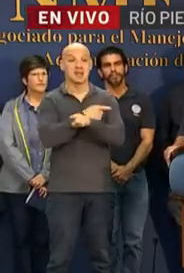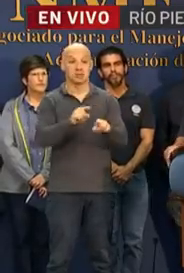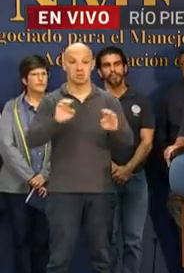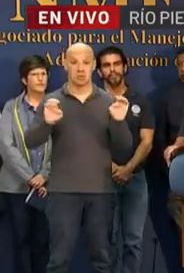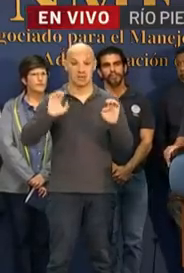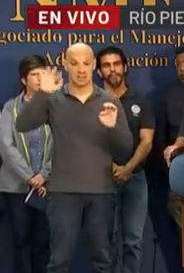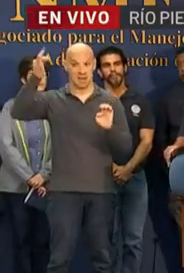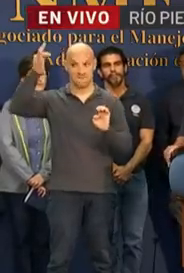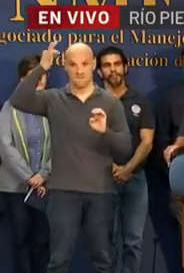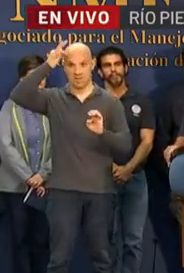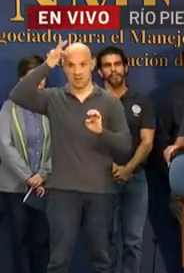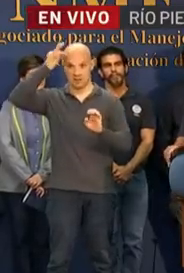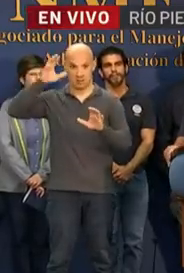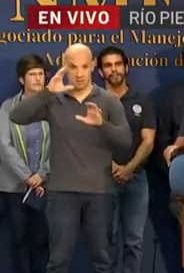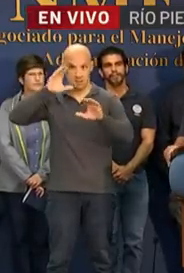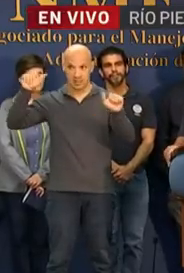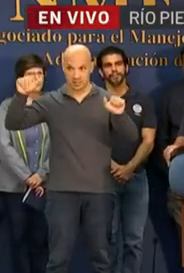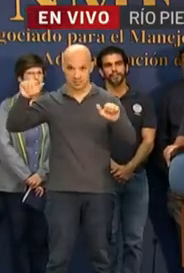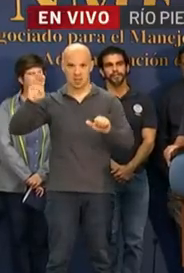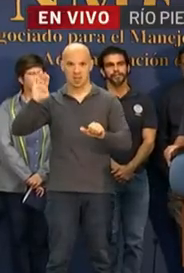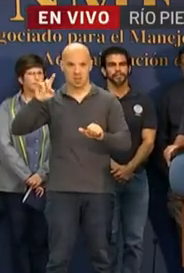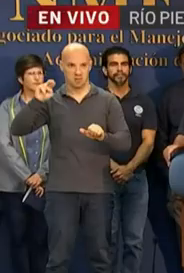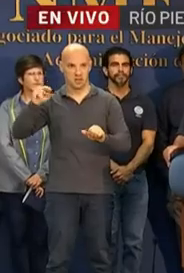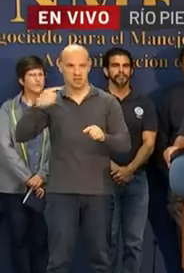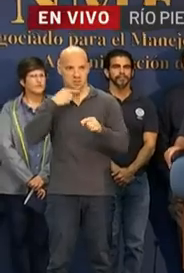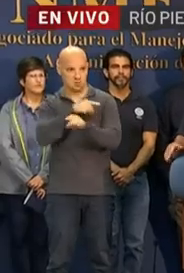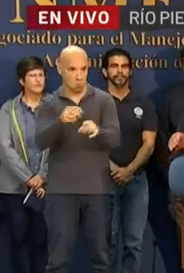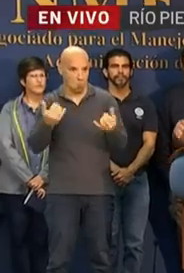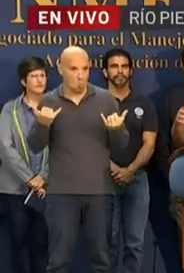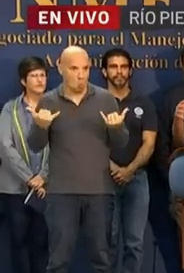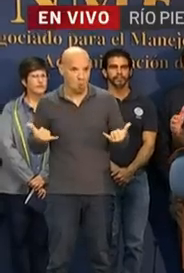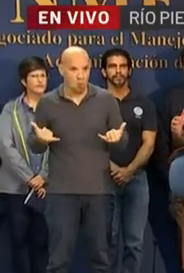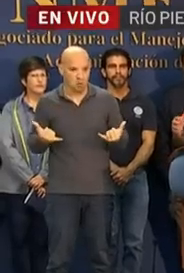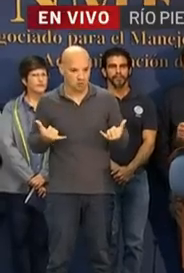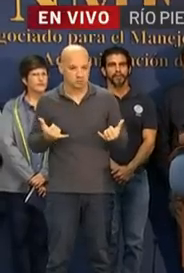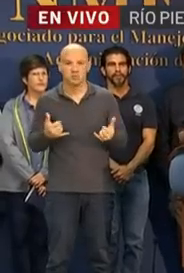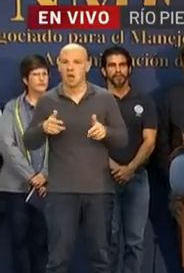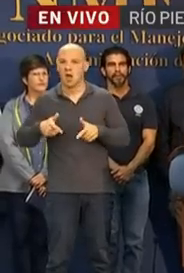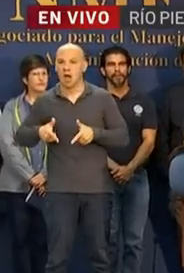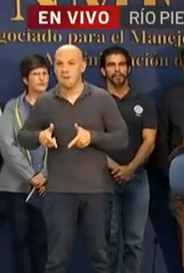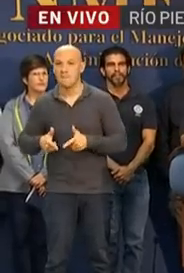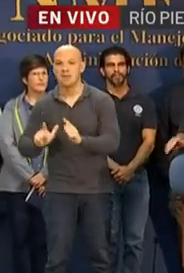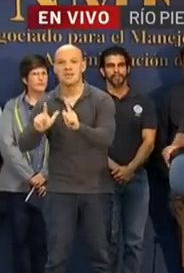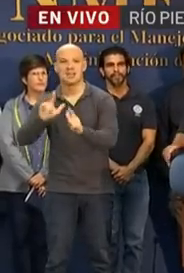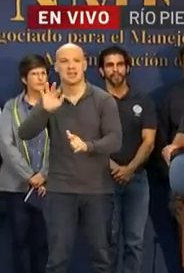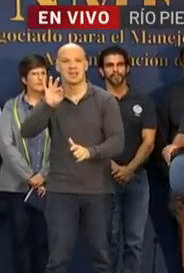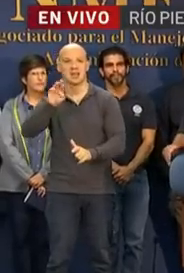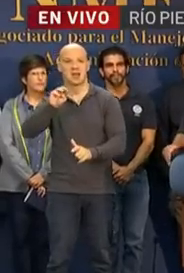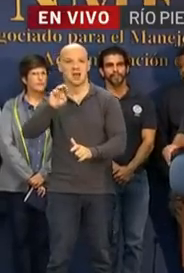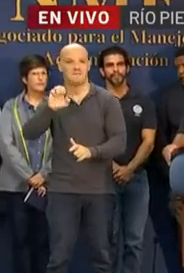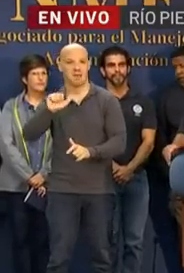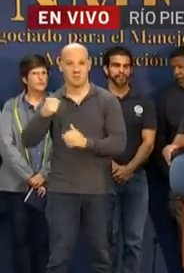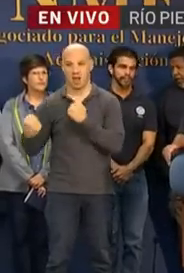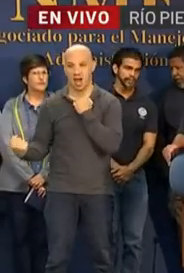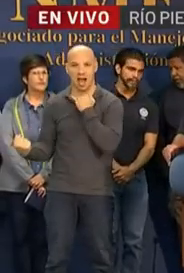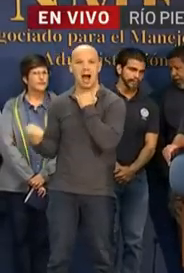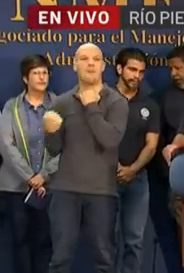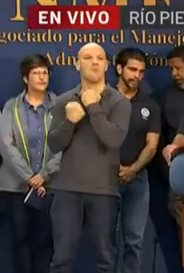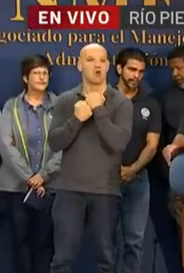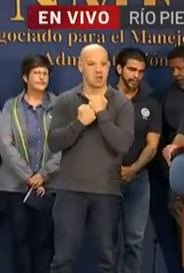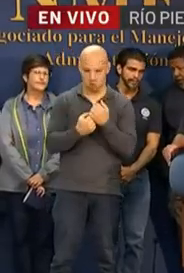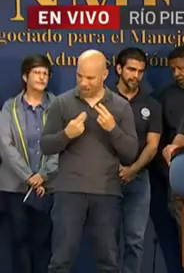EMERGENCIA SE DA POSTERIOR.